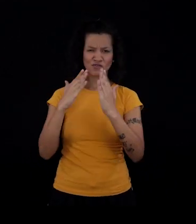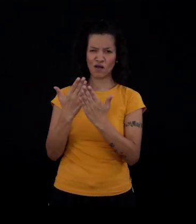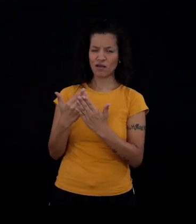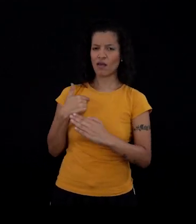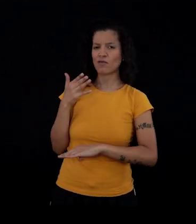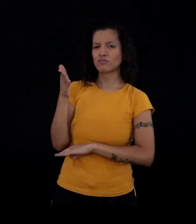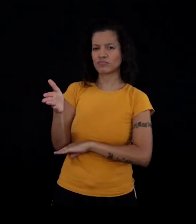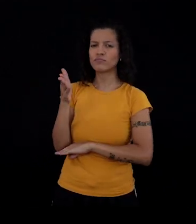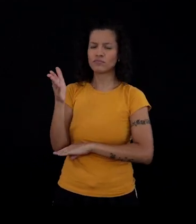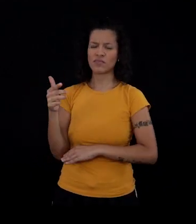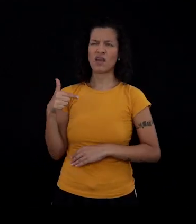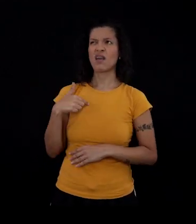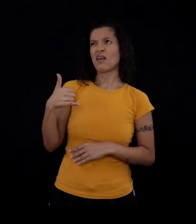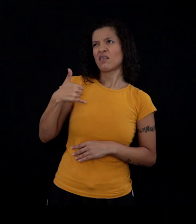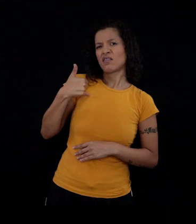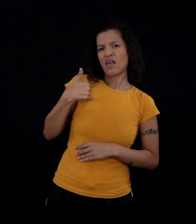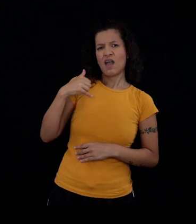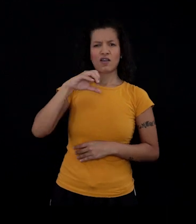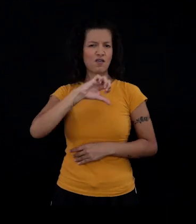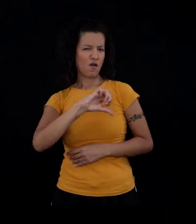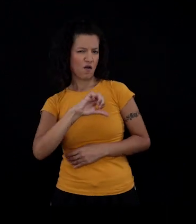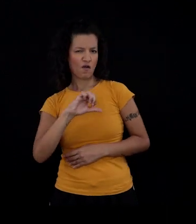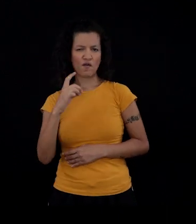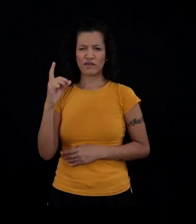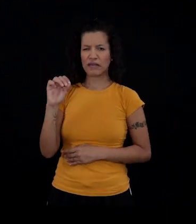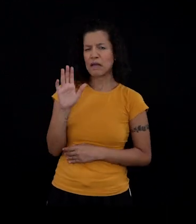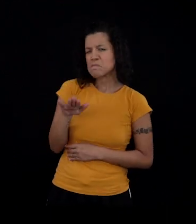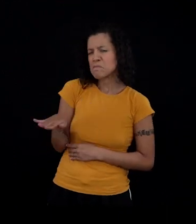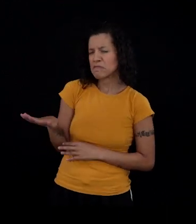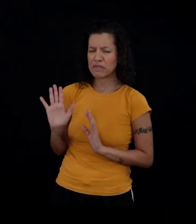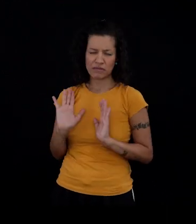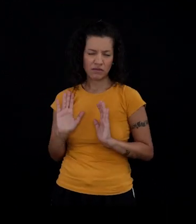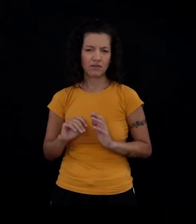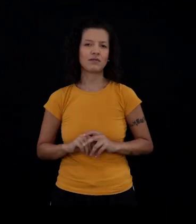mas nesse tempo eu ainda era menina – de 9 para 10 anos.